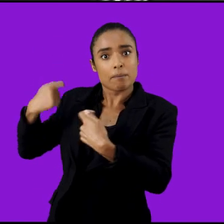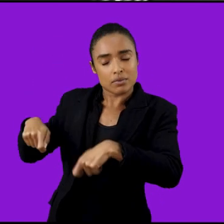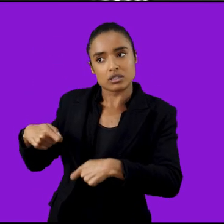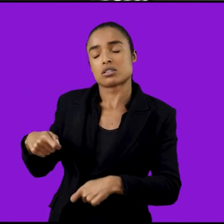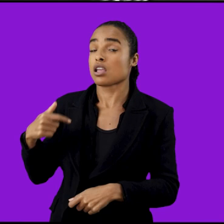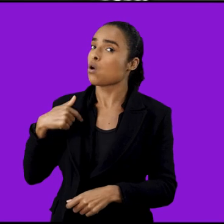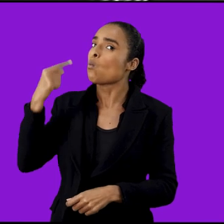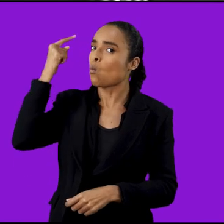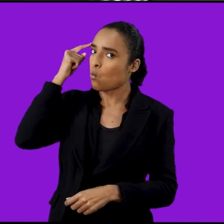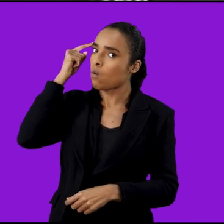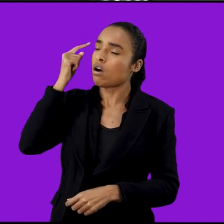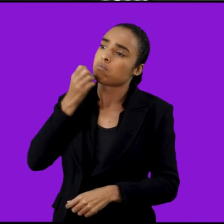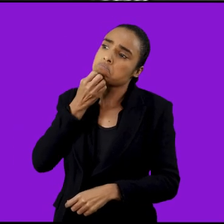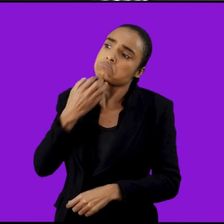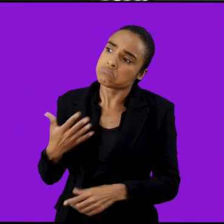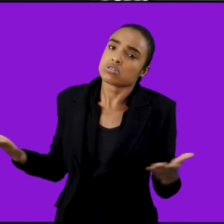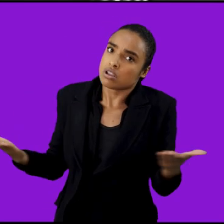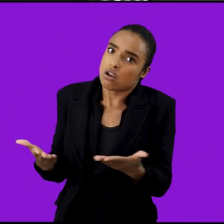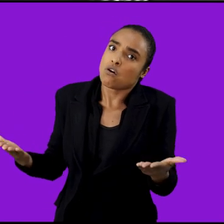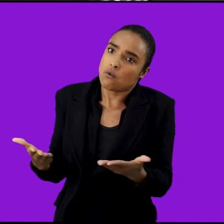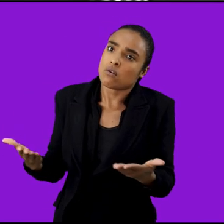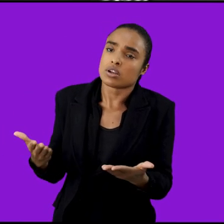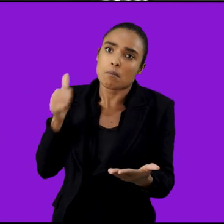que a gente chegou no momento de ter negros dentro das corporações acho que você nunca